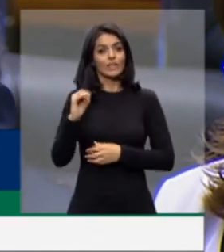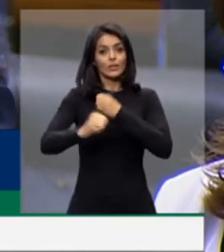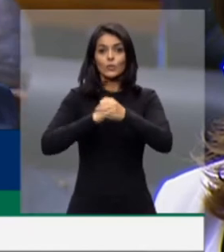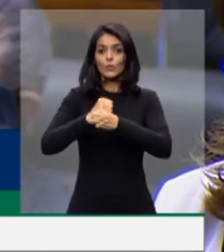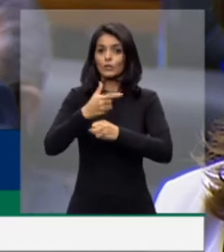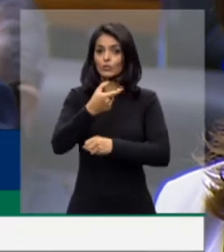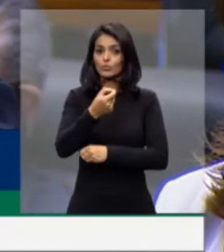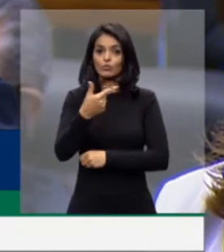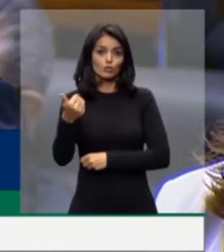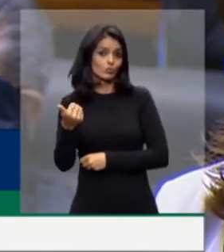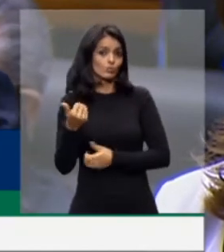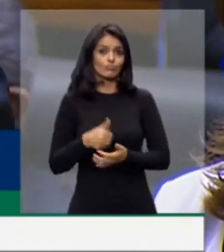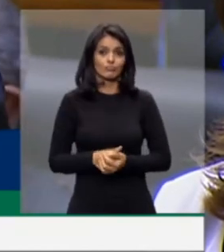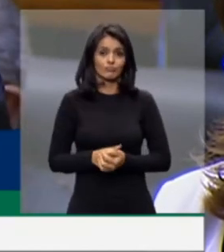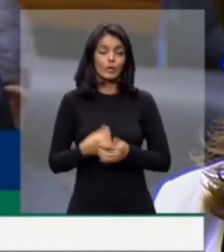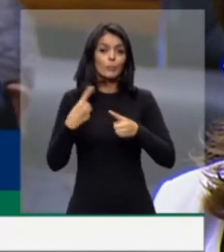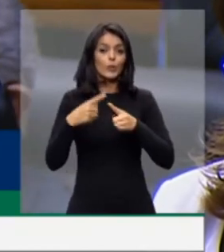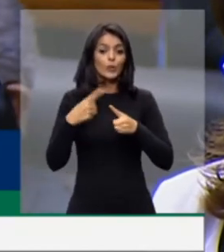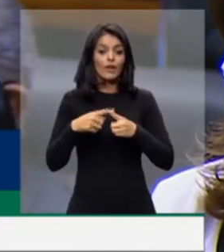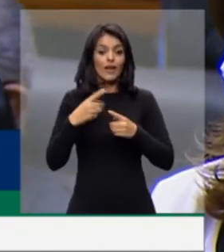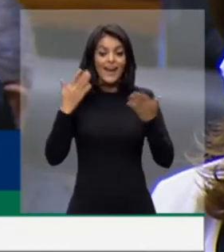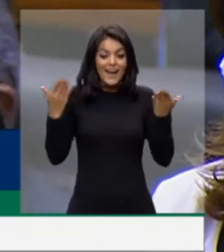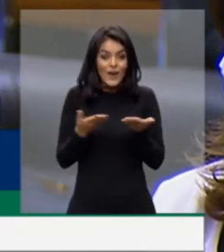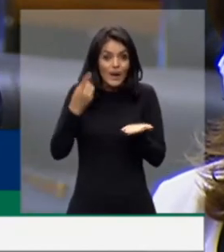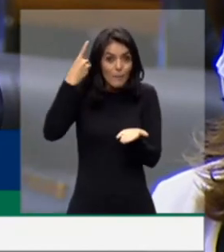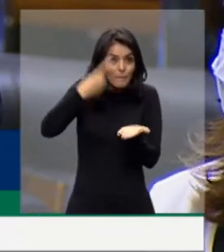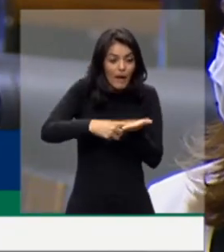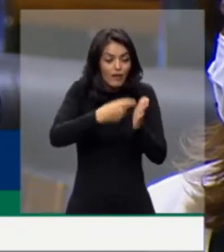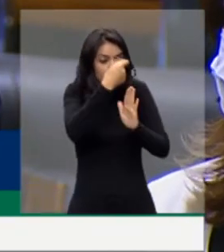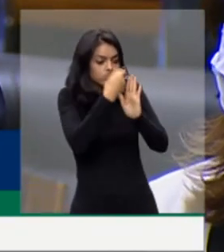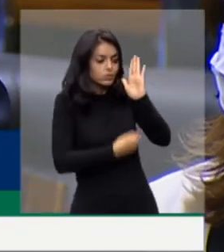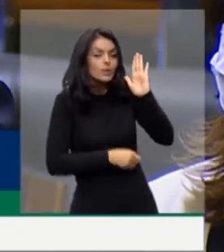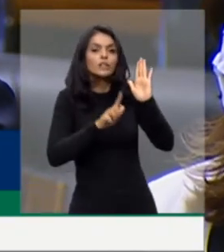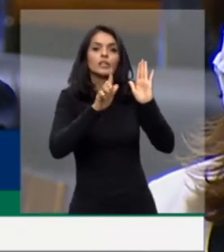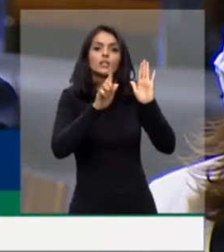VOTARMOS ESTA MEDIDA ESTA SEMANA, UMA SÉRIE DE CONSEQUÊNCIAS POSITIVAS NÃO